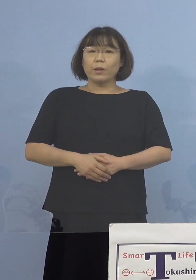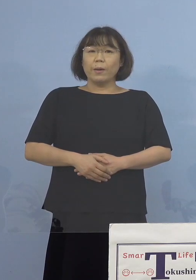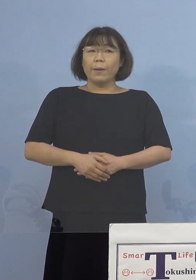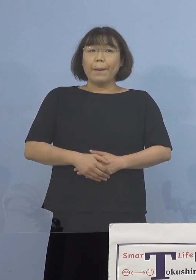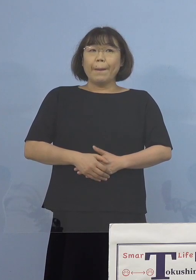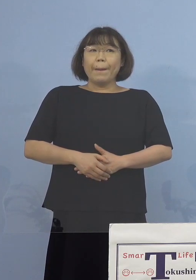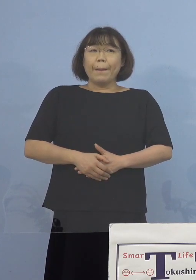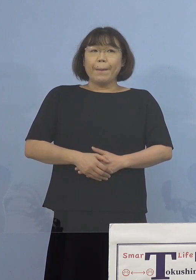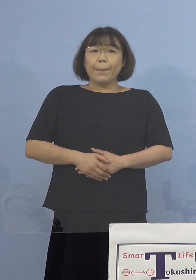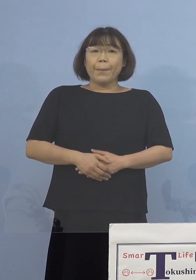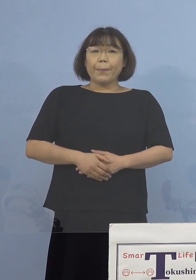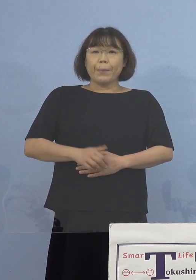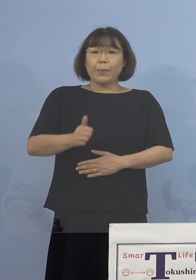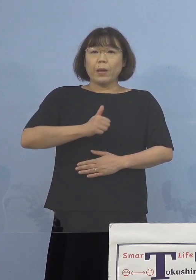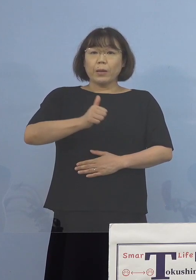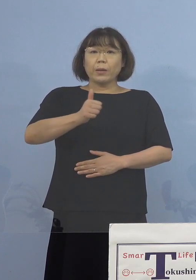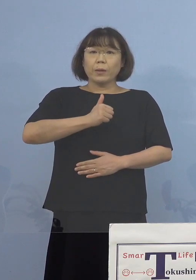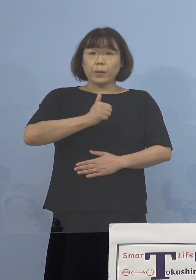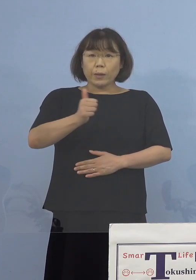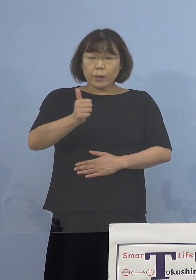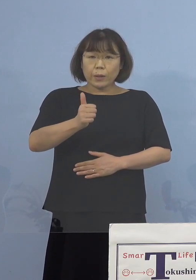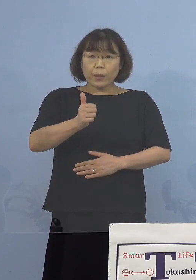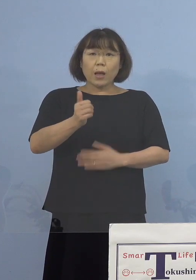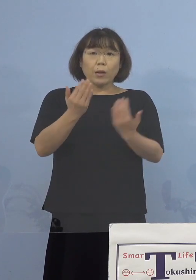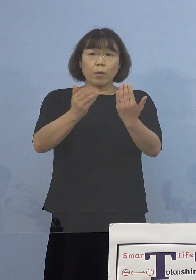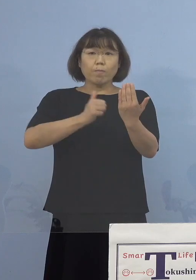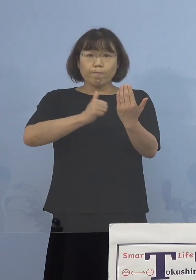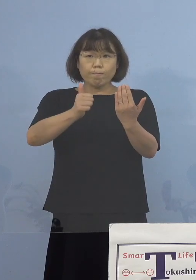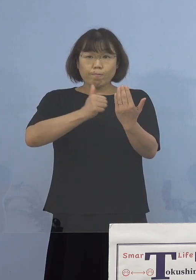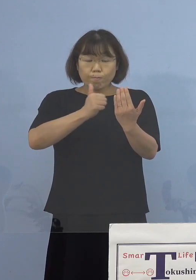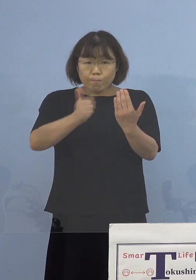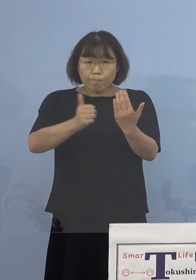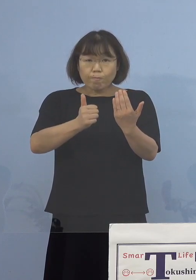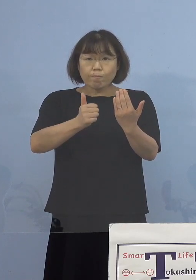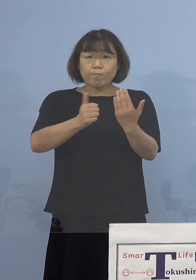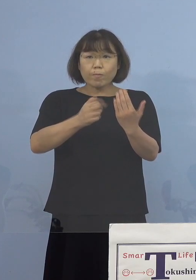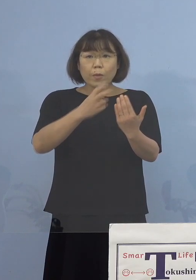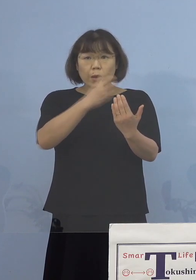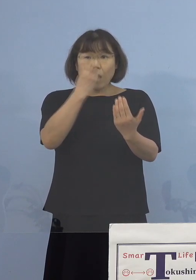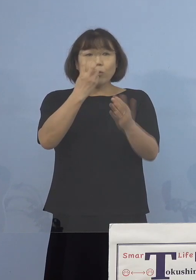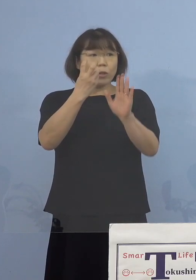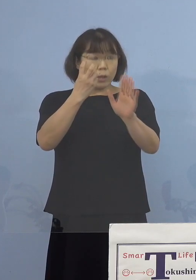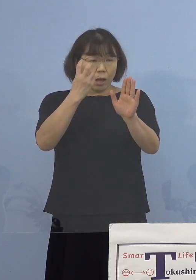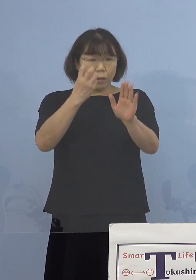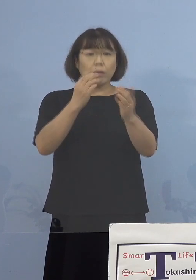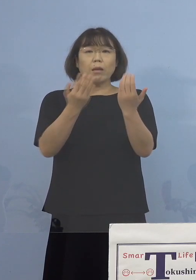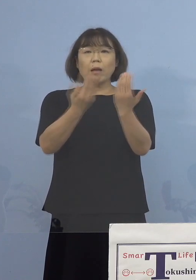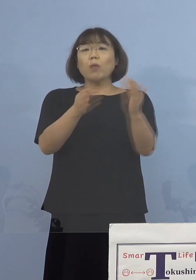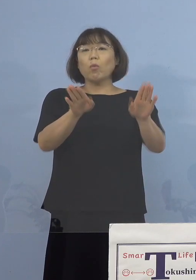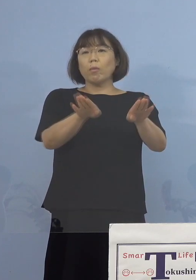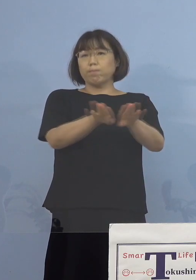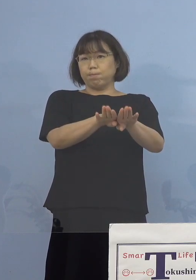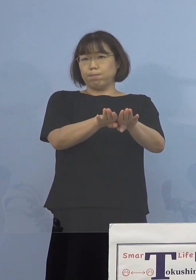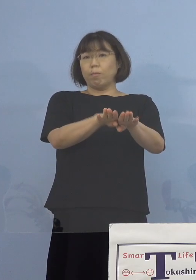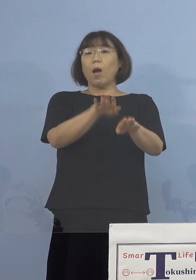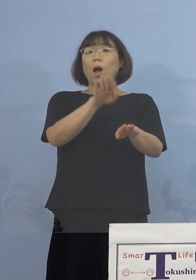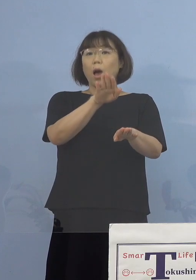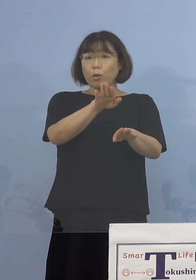登校がまず確認されていて 学校が休校になっているところというのは